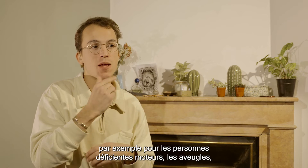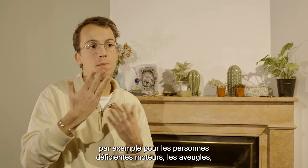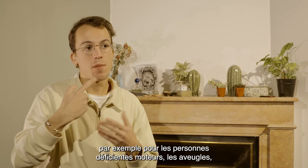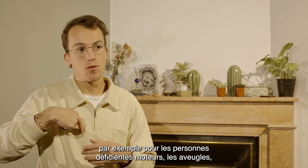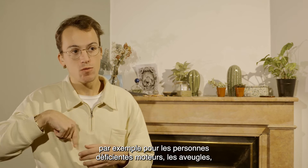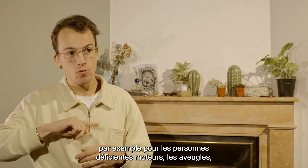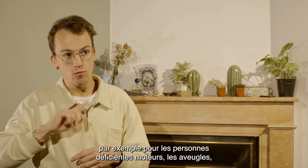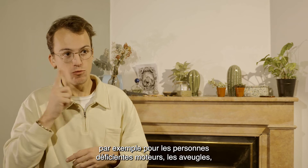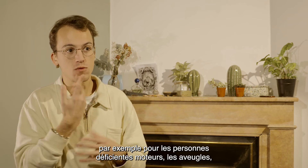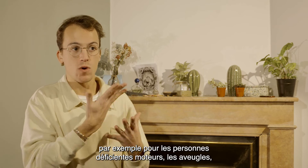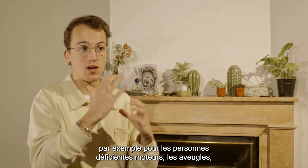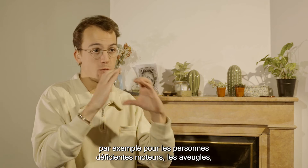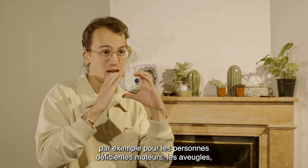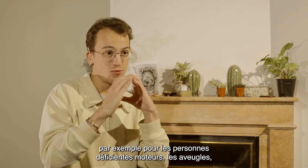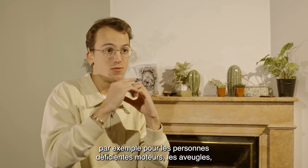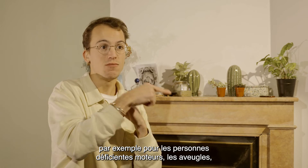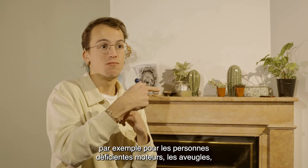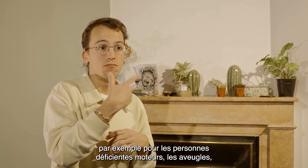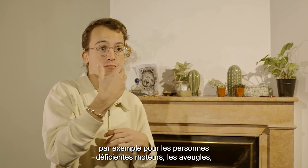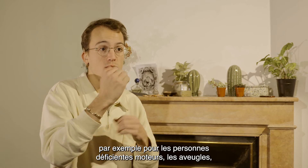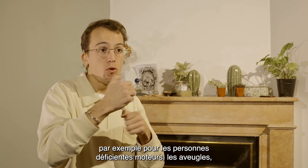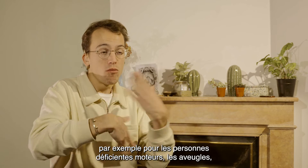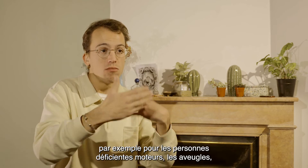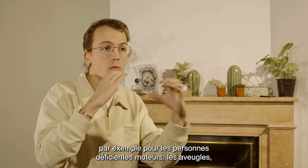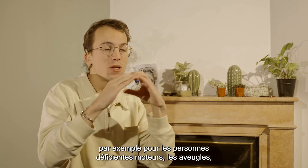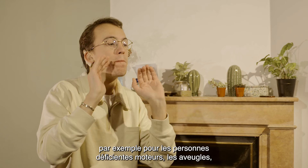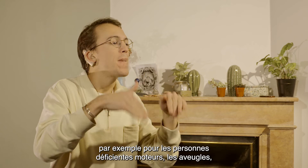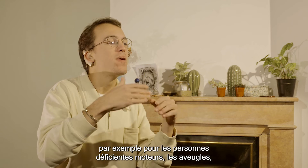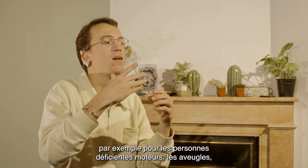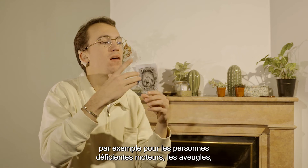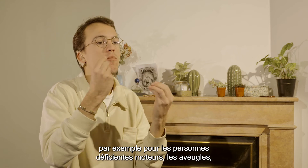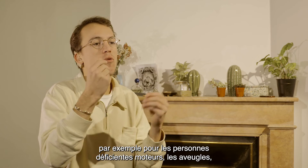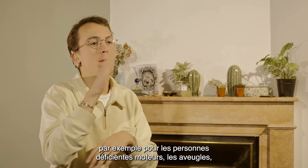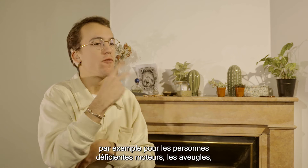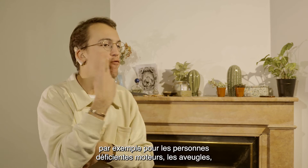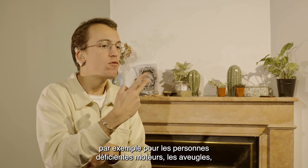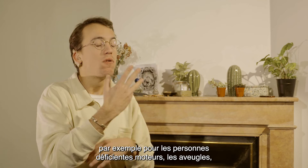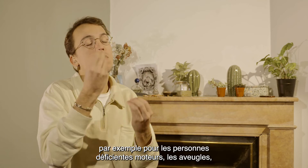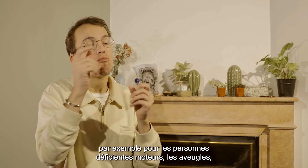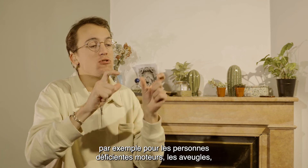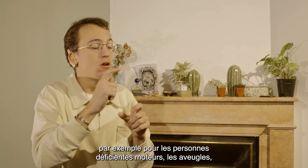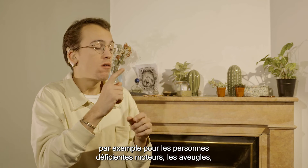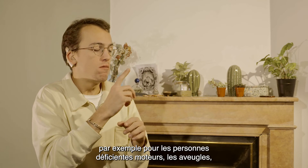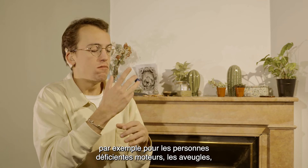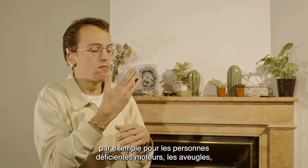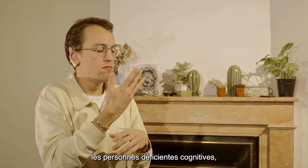par exemple pour les personnes déficientes moteurs, les aveugles,